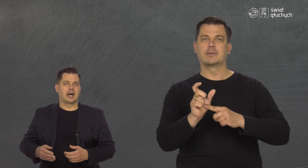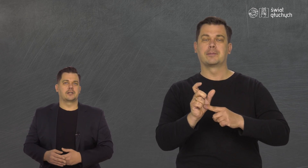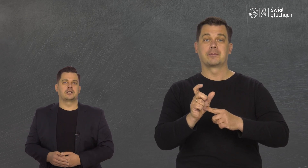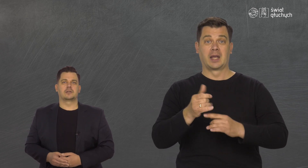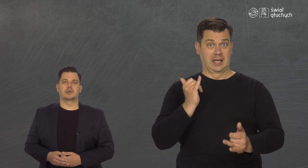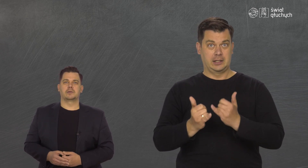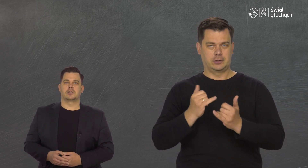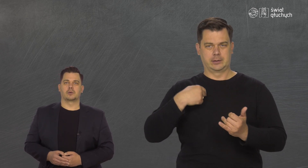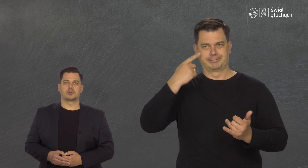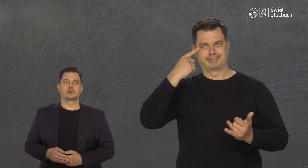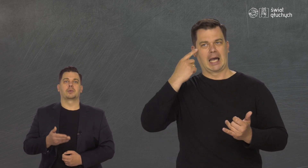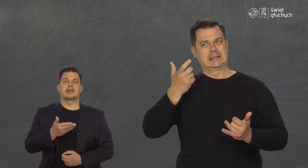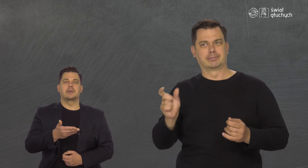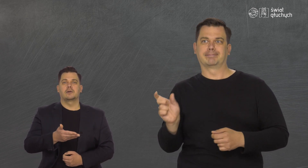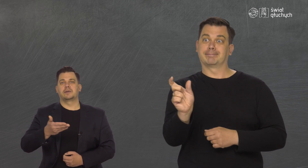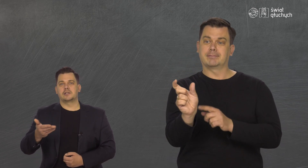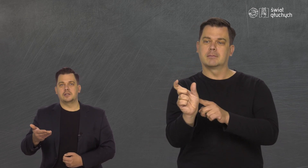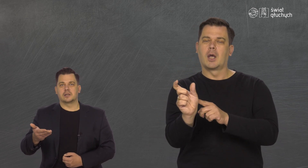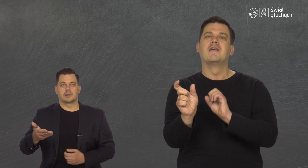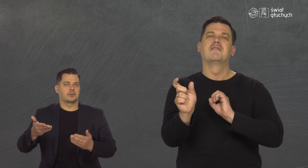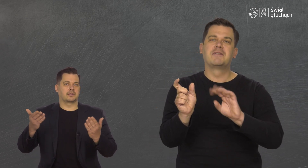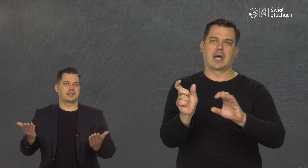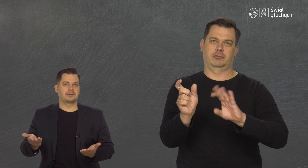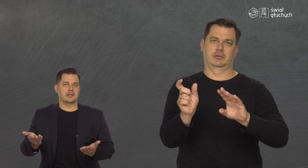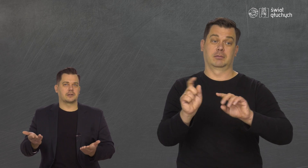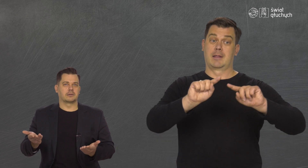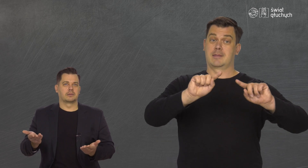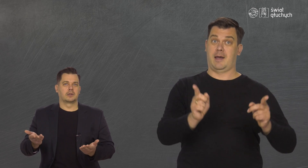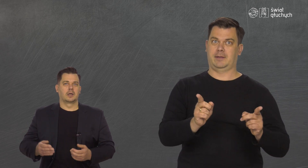A jeżeli decydujemy się je użyć, to podajmy jego wyjaśnienie – w nawiasie,